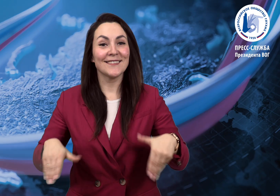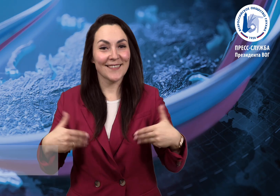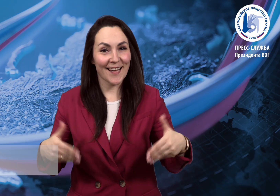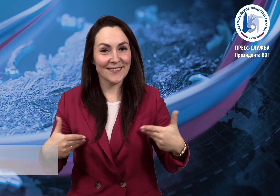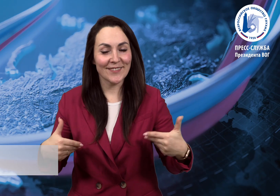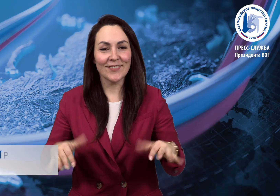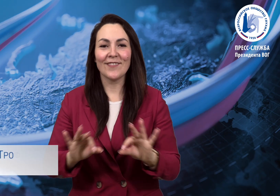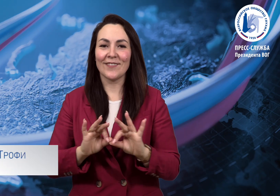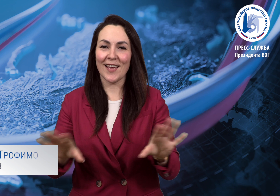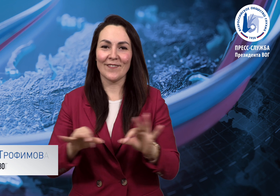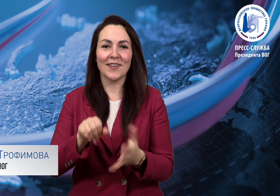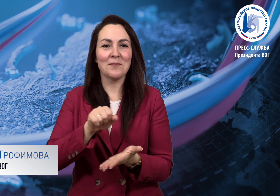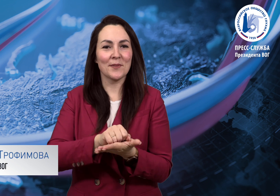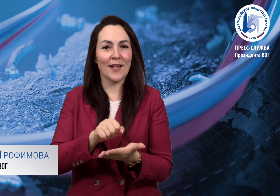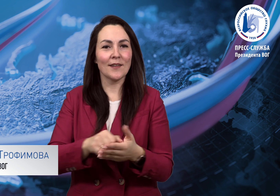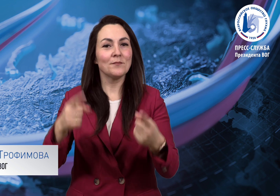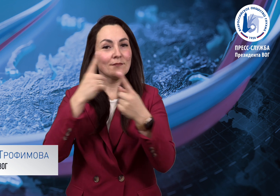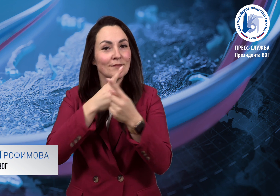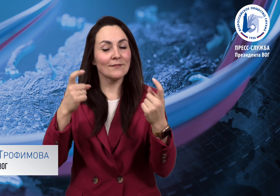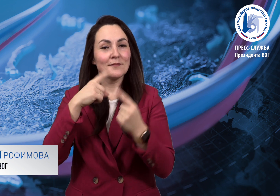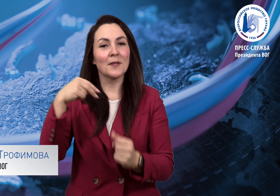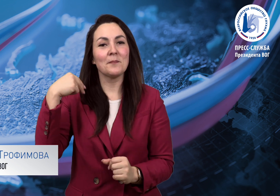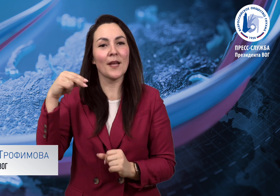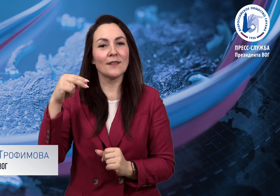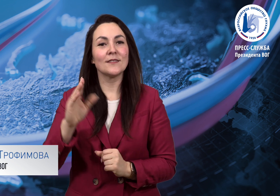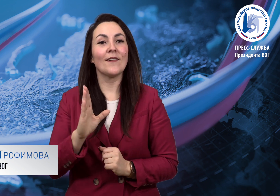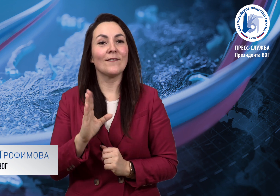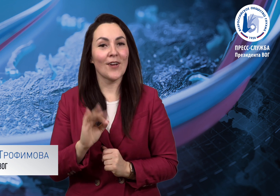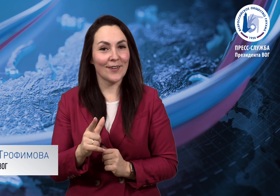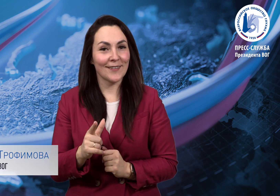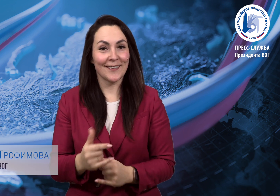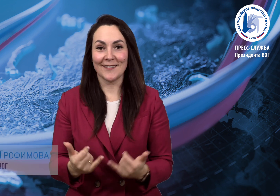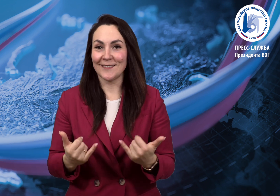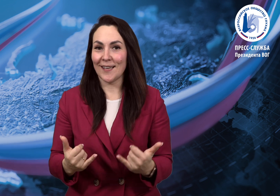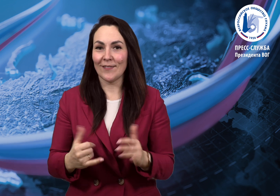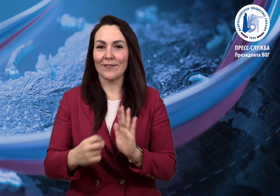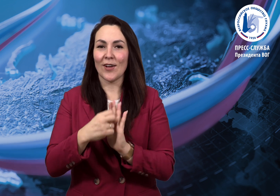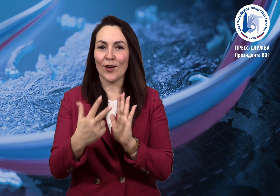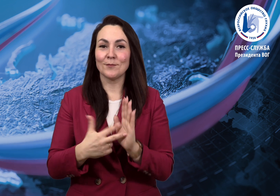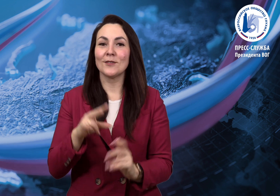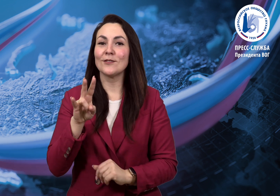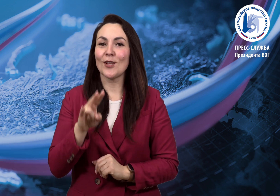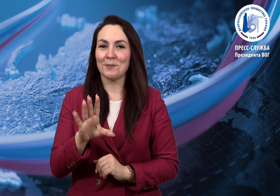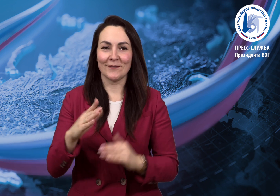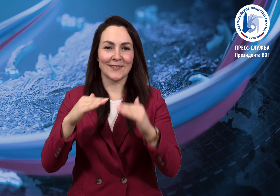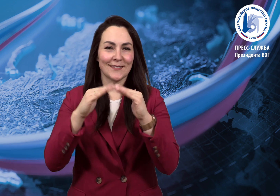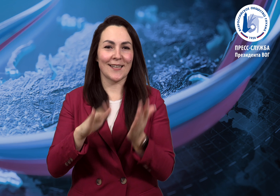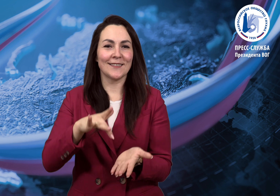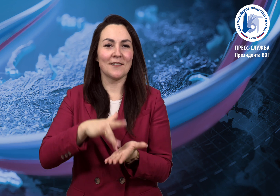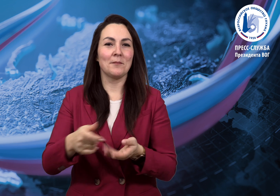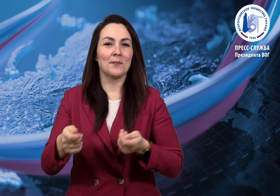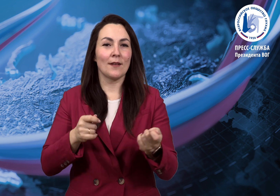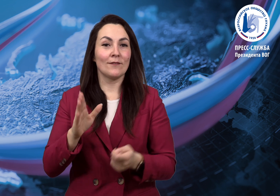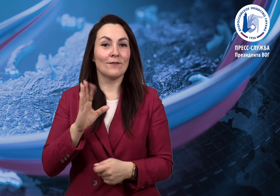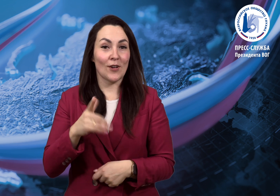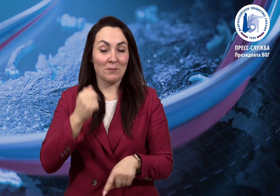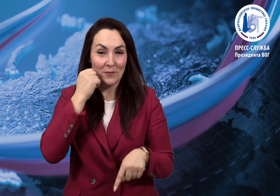Здравствуйте! В эфире пресс-служба президента ВОГ. Сегодня 18 ноября в здании Центрального правления ВОГ